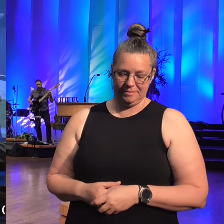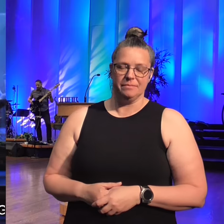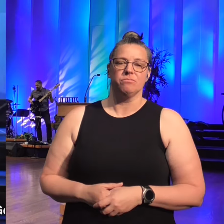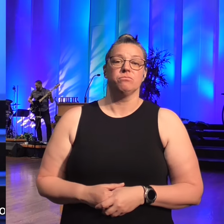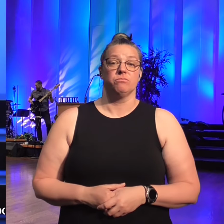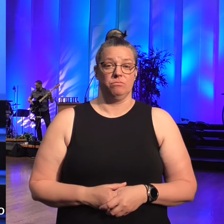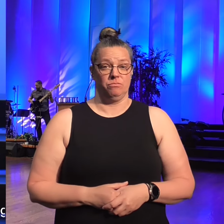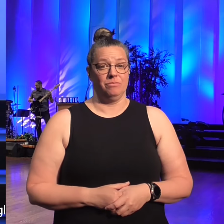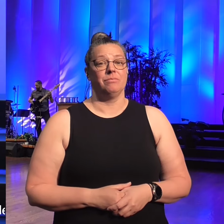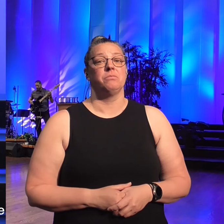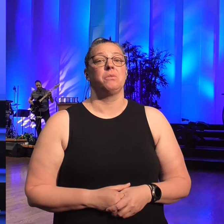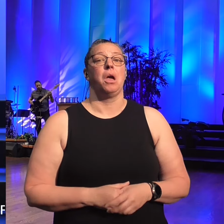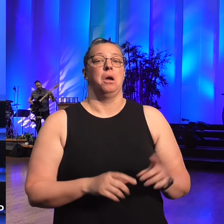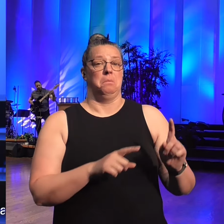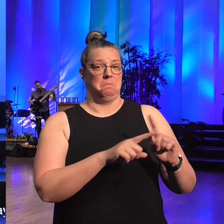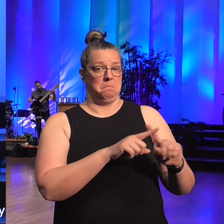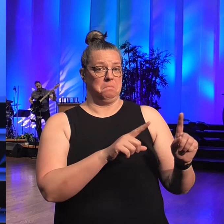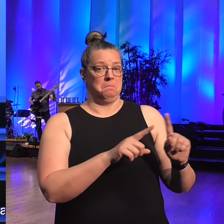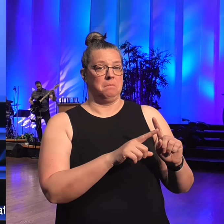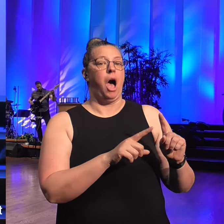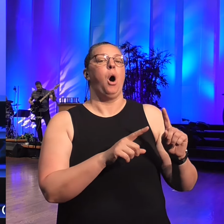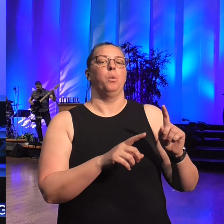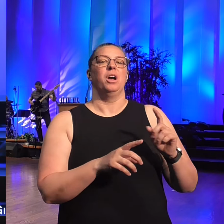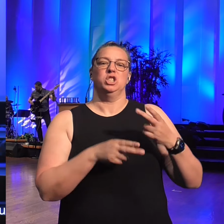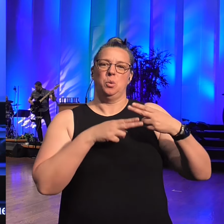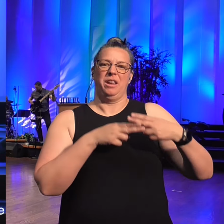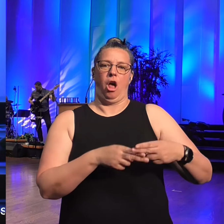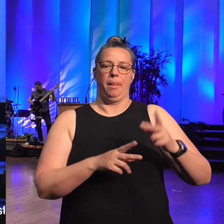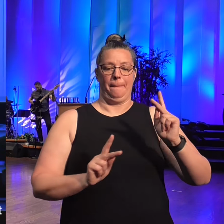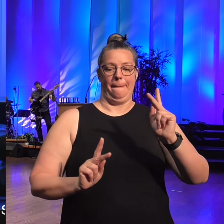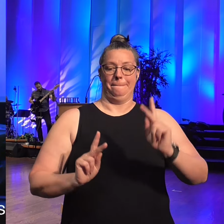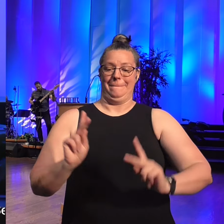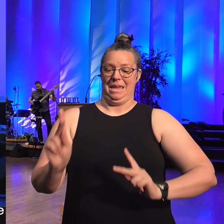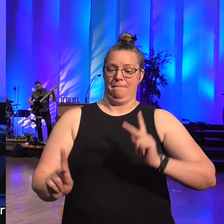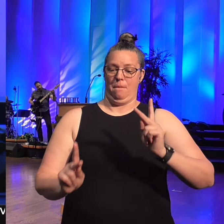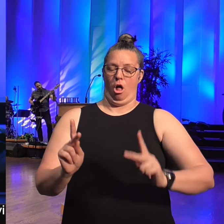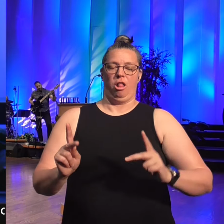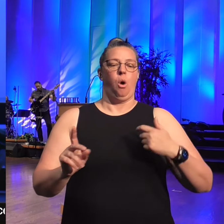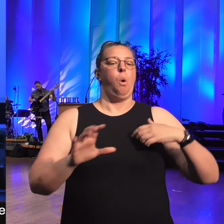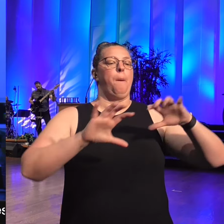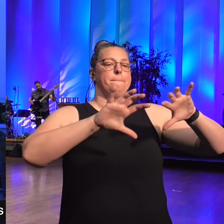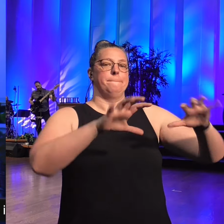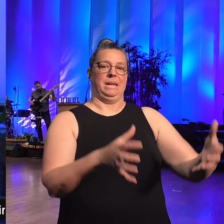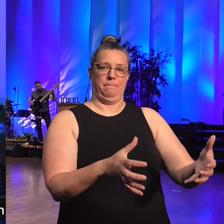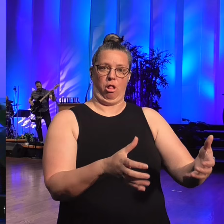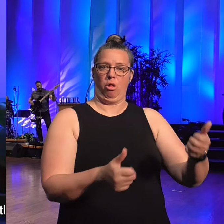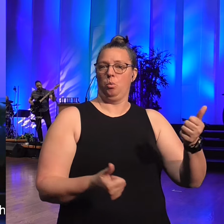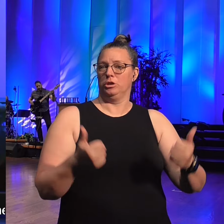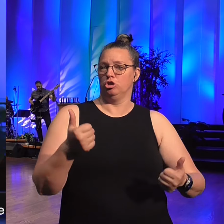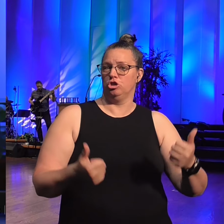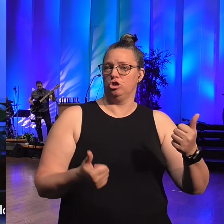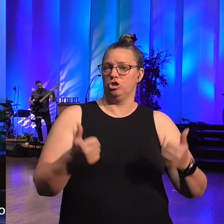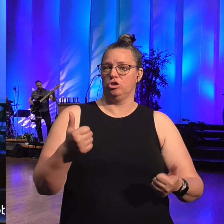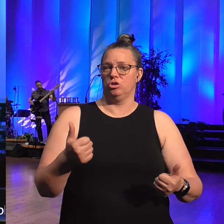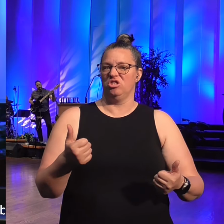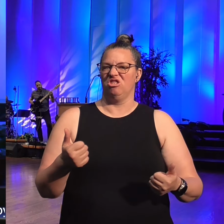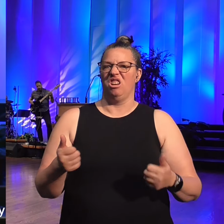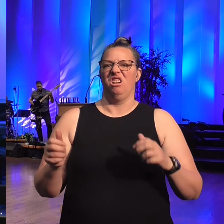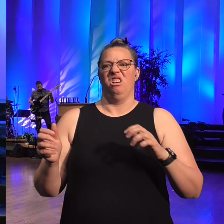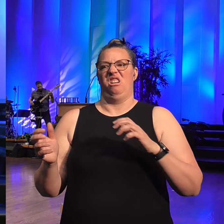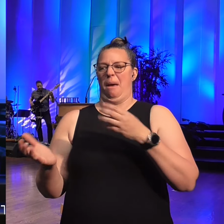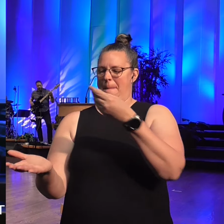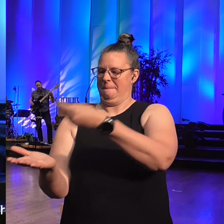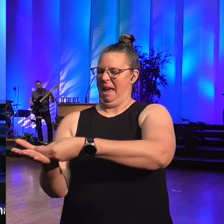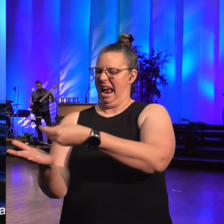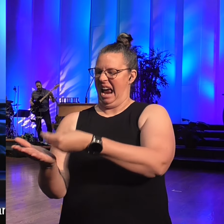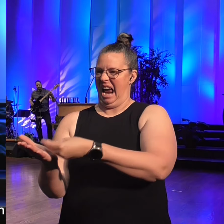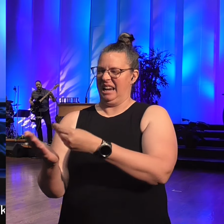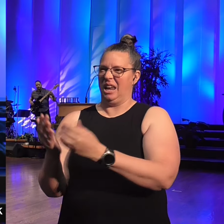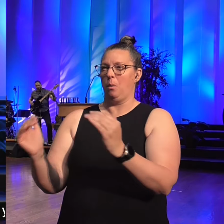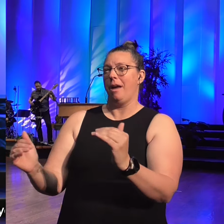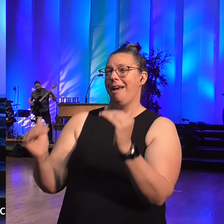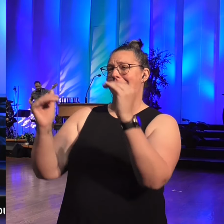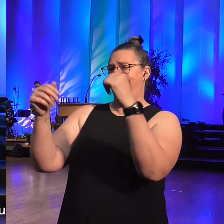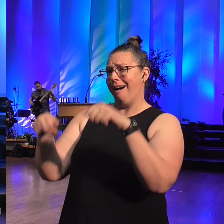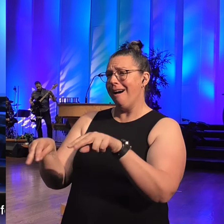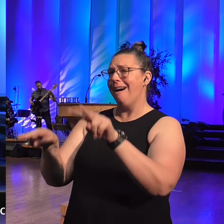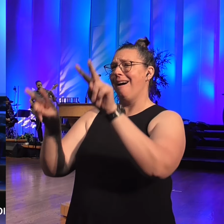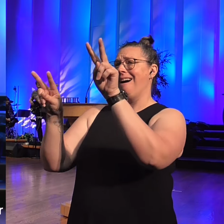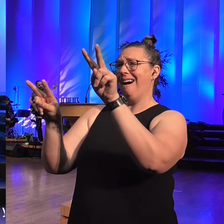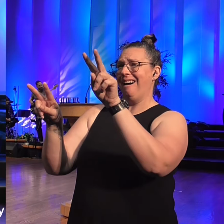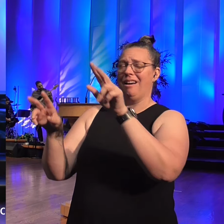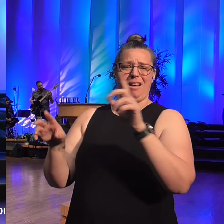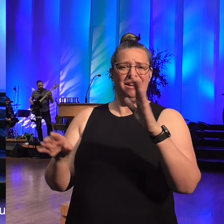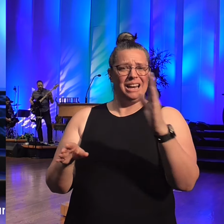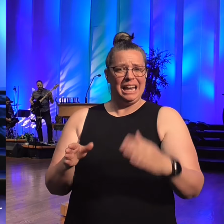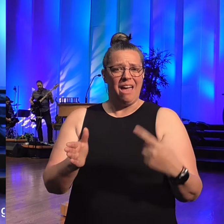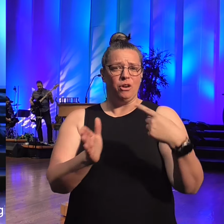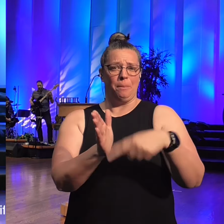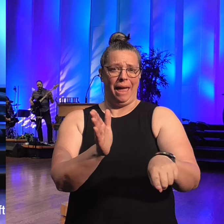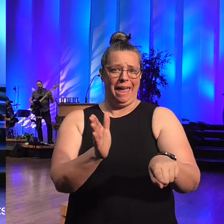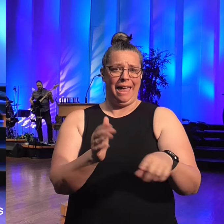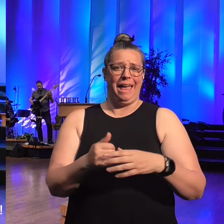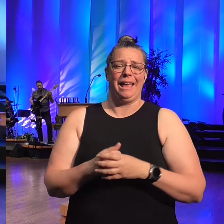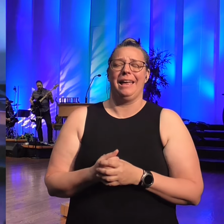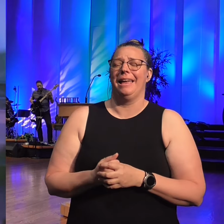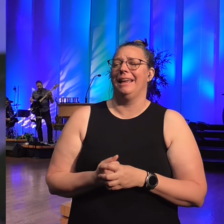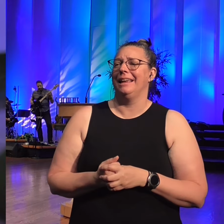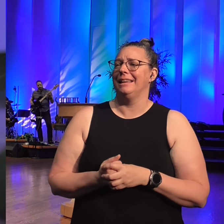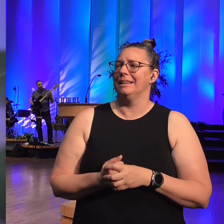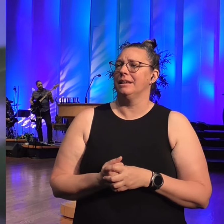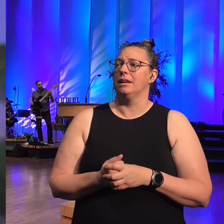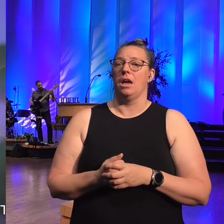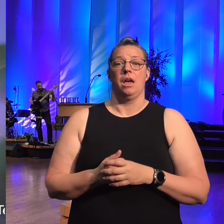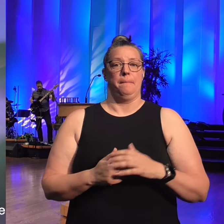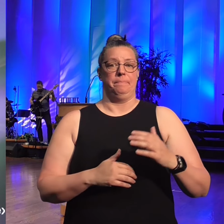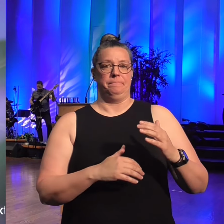¿Debería haber gente para la gente dinero pedestales para los tontos que nunca pagan a tus ejércitos? Elige tus